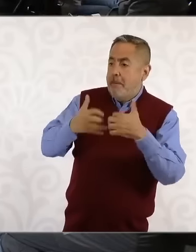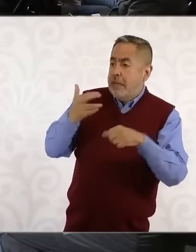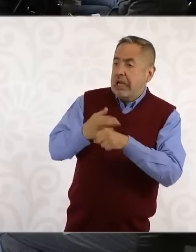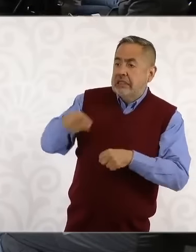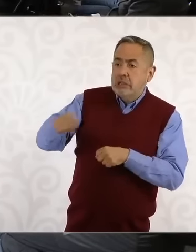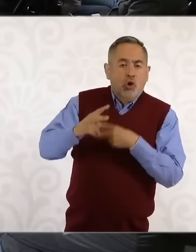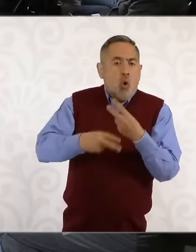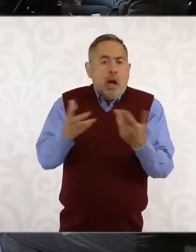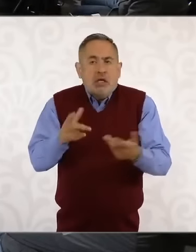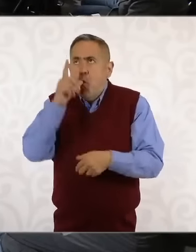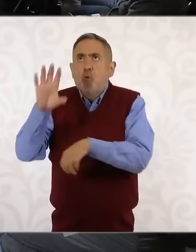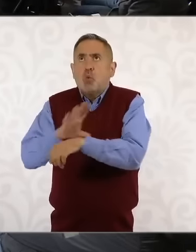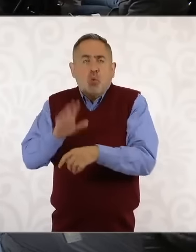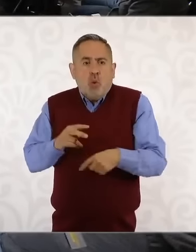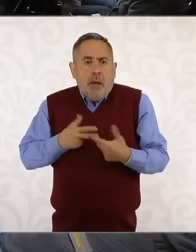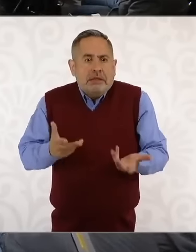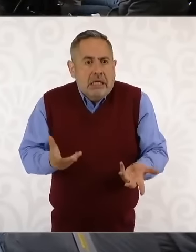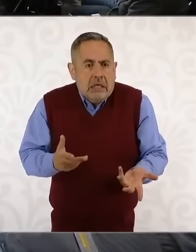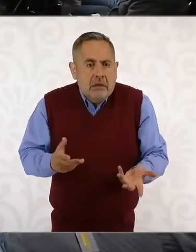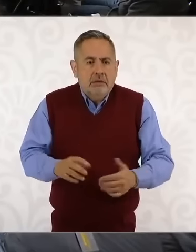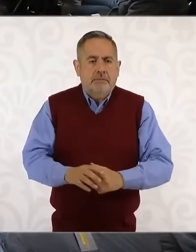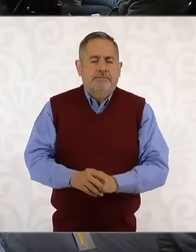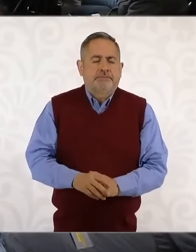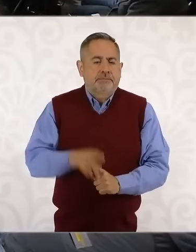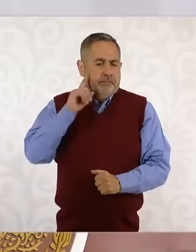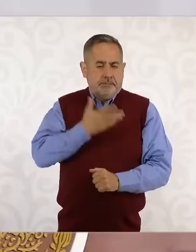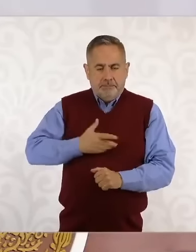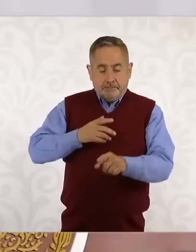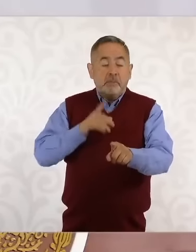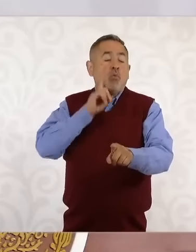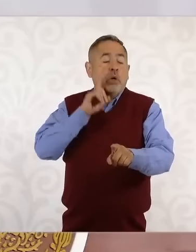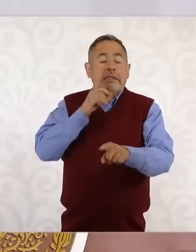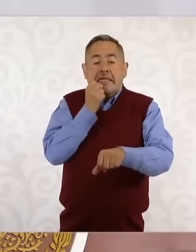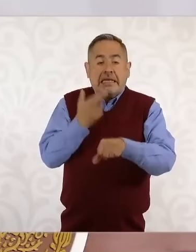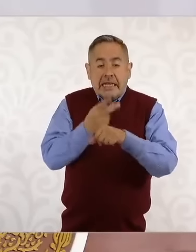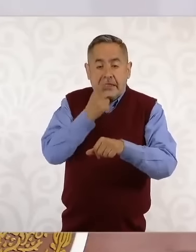Bien, como también hemos expuesto coordinación con la Secretaría de Energía, tenemos una planeación